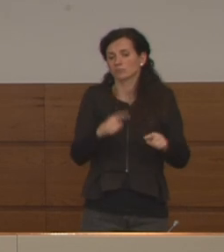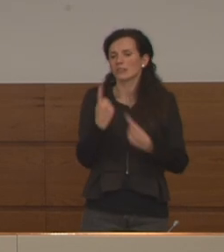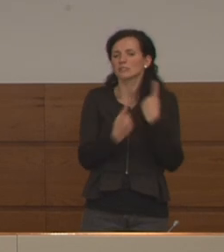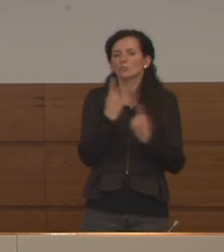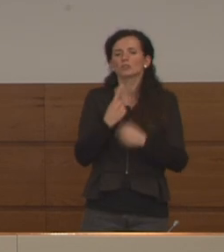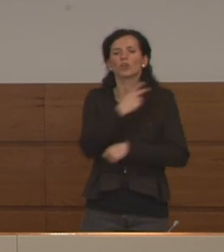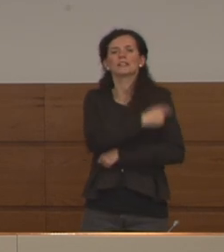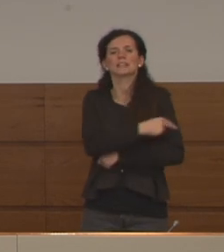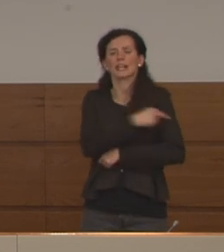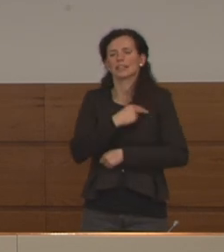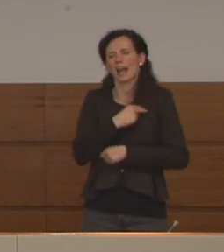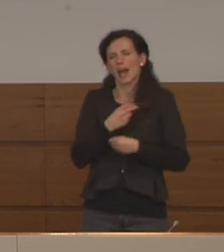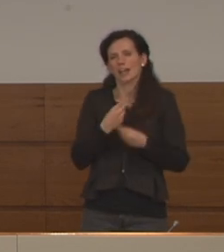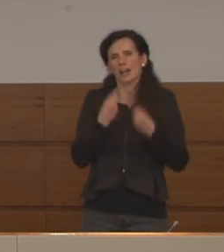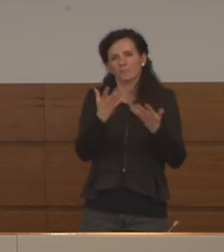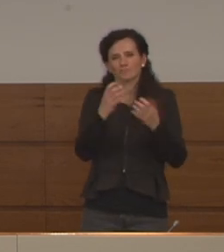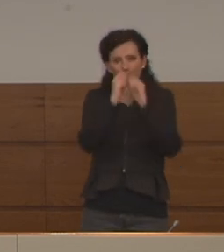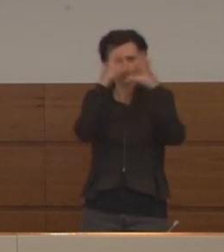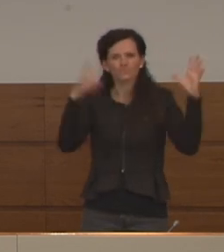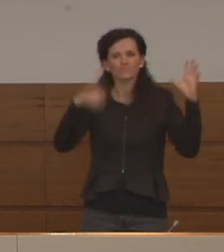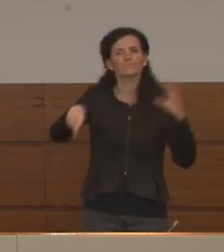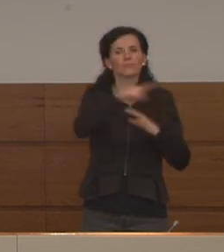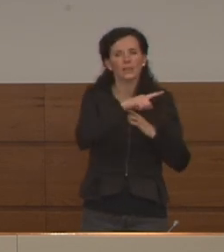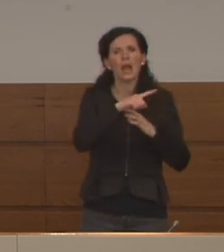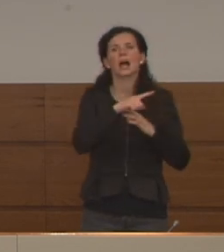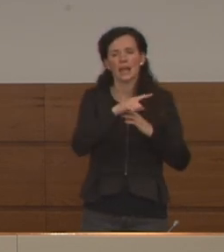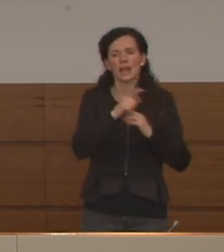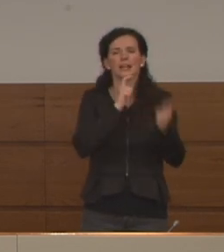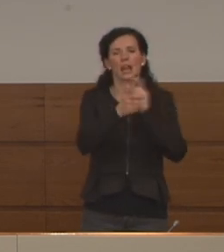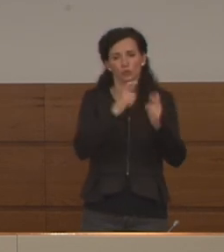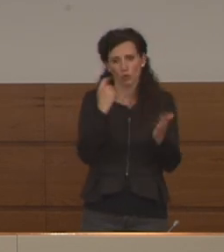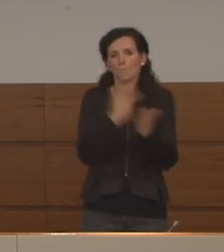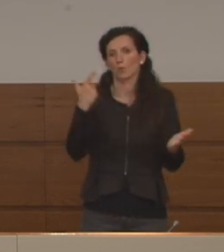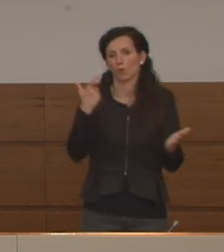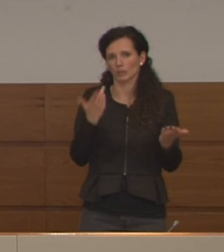importanti le interruzioni o il mantenimento di queste relazioni.